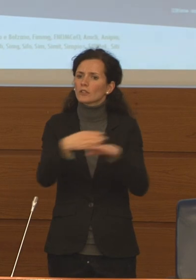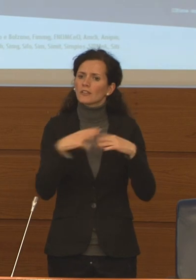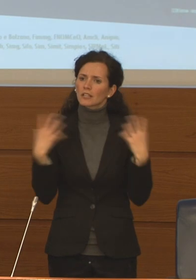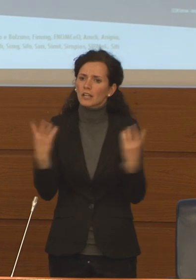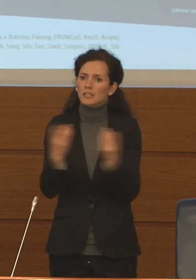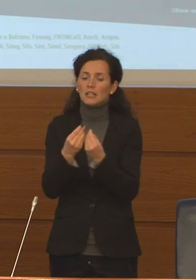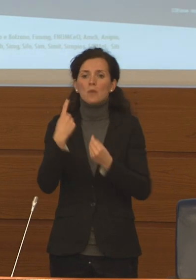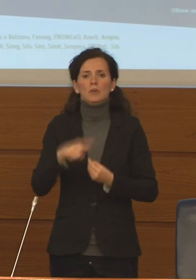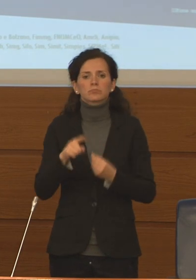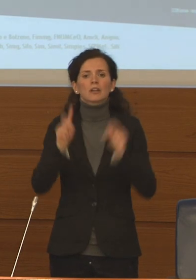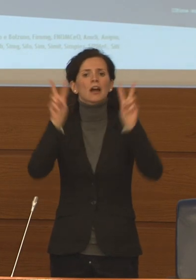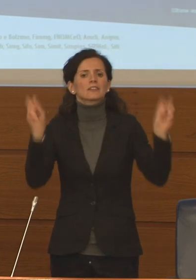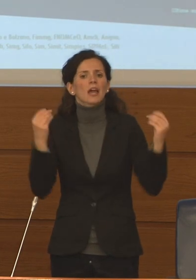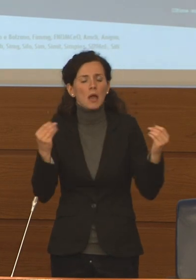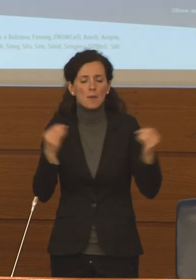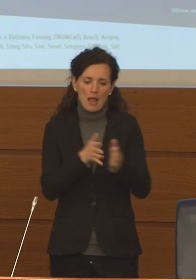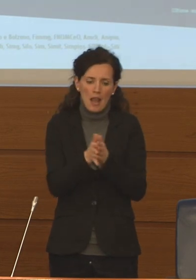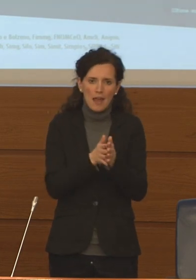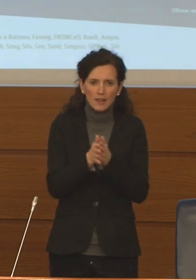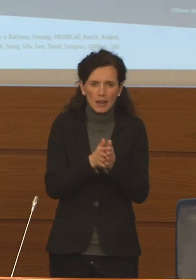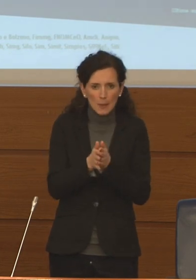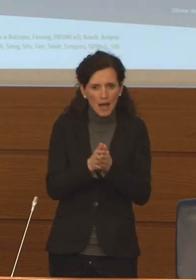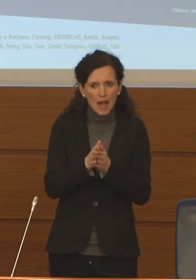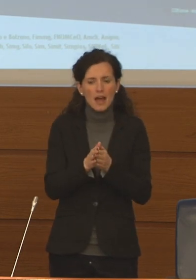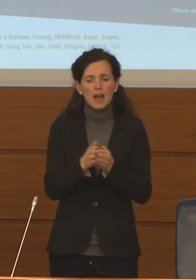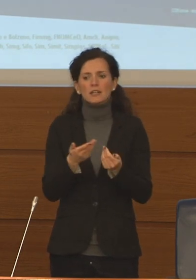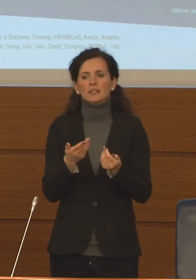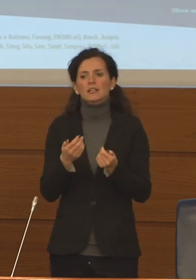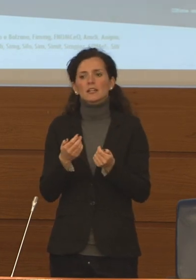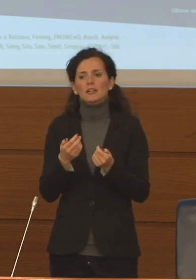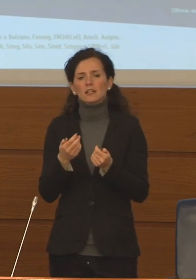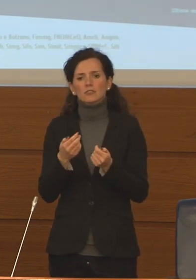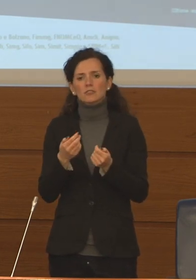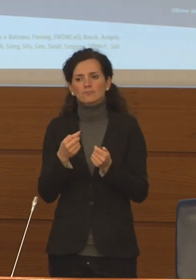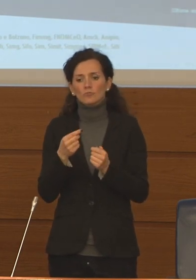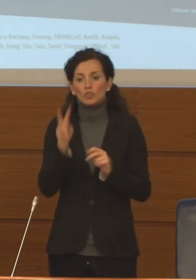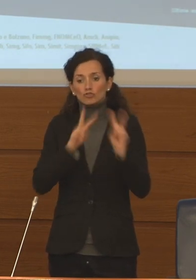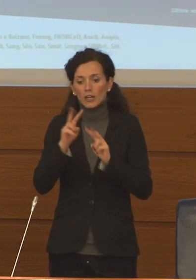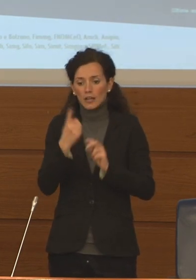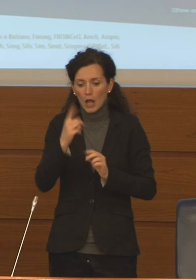lavaggio delle mani, il tema del distanziamento adottando almeno un metro di distanza,